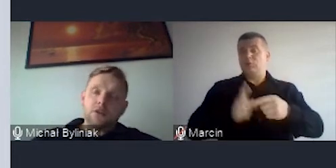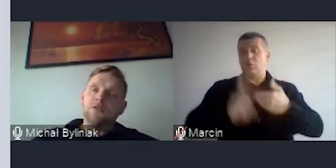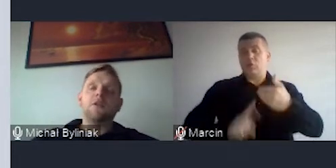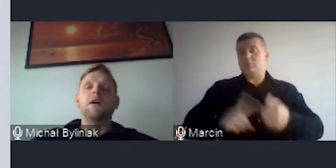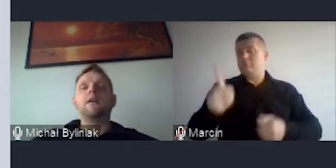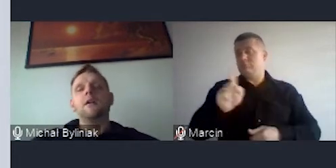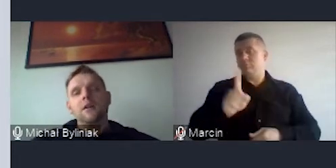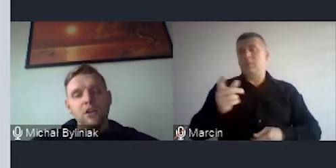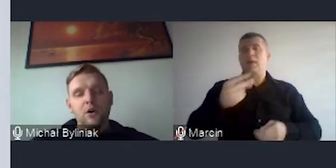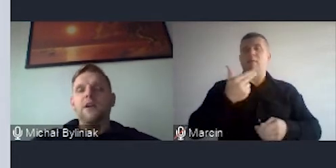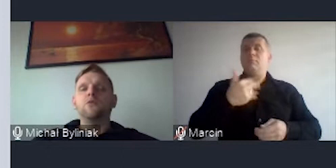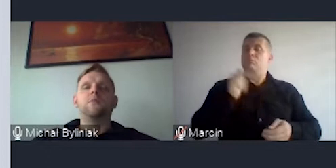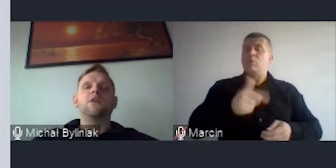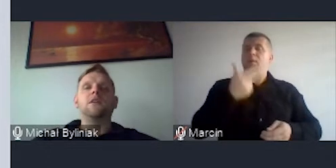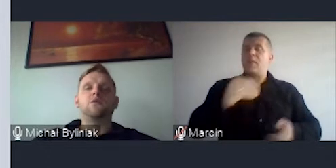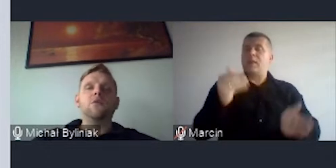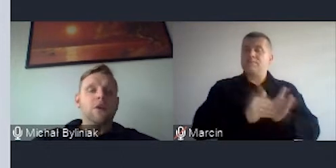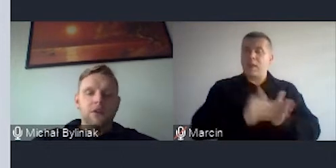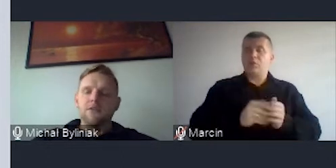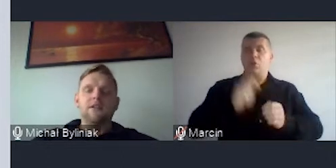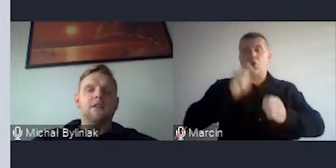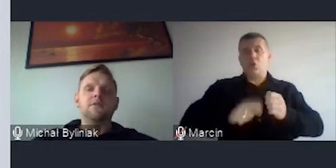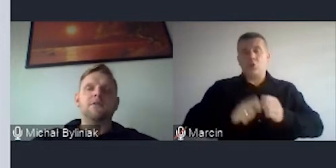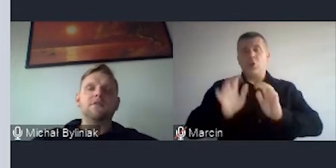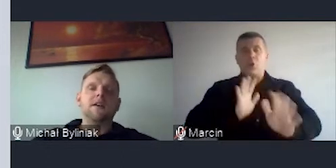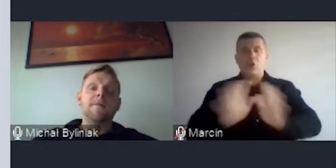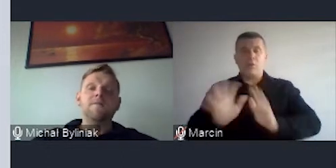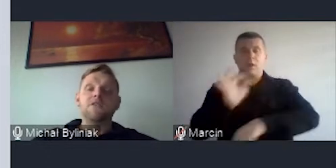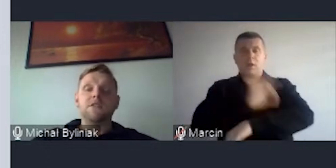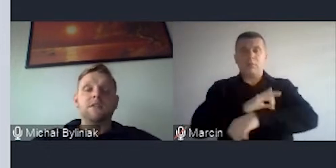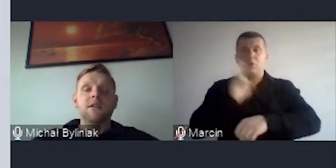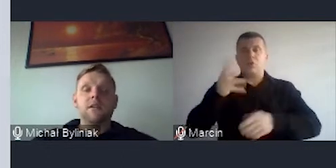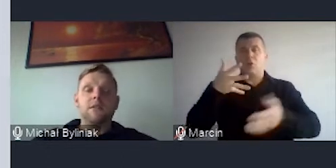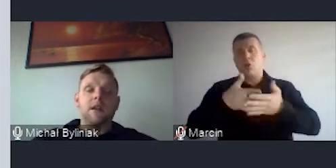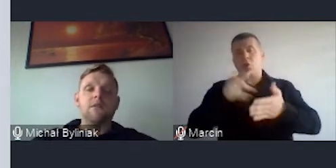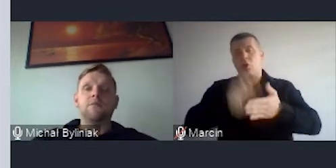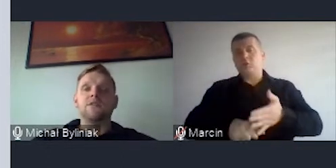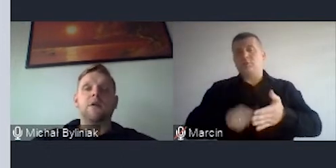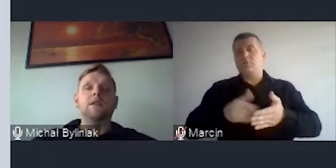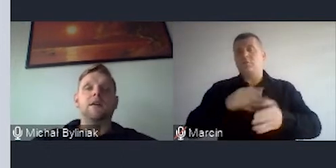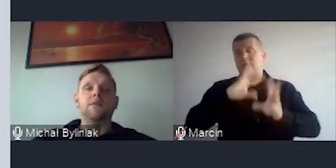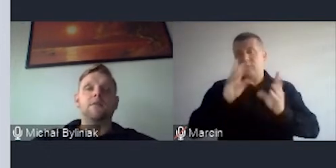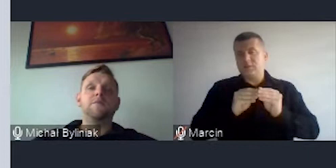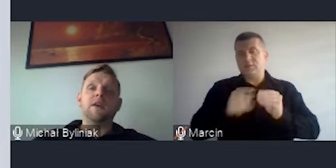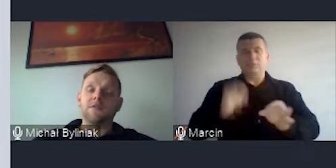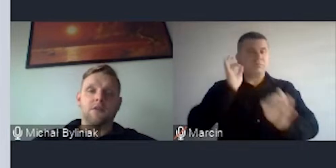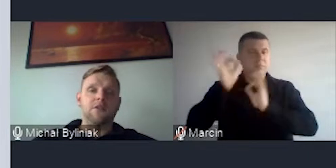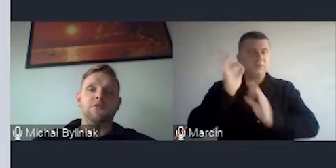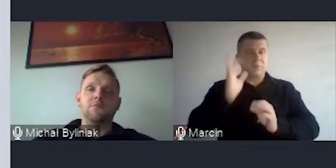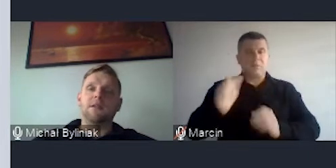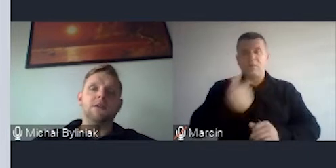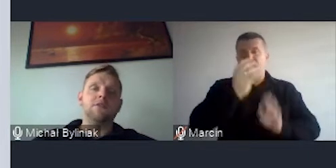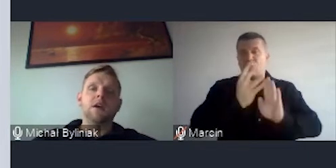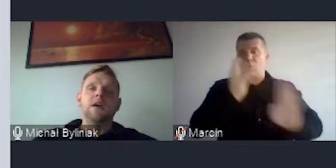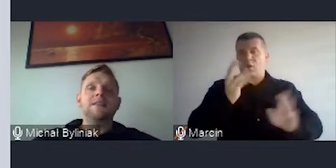I kontroler i opiekun projektu i oceniający wniosek – wszyscy tę przesłankę będą w pierwsze kolejności badać,